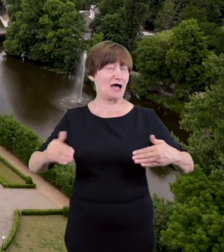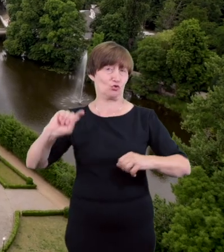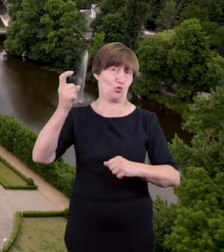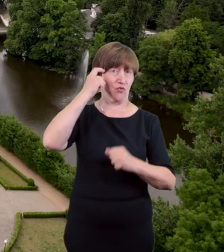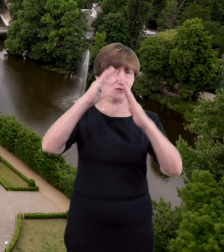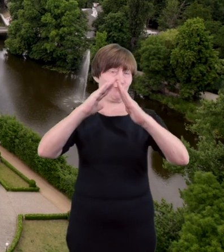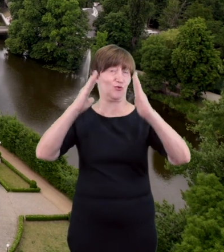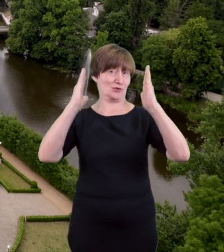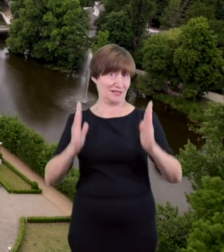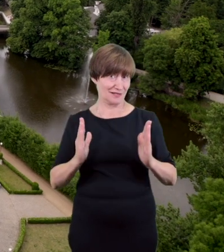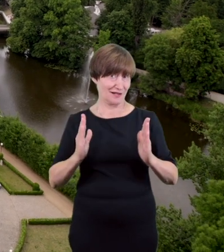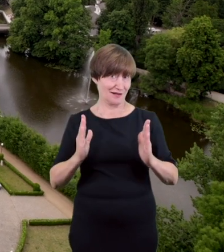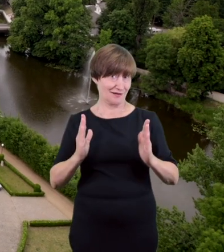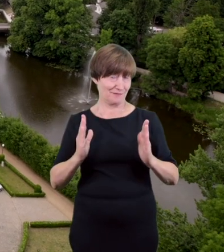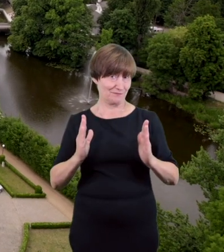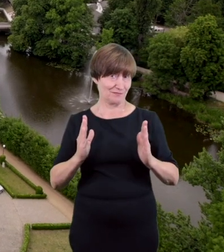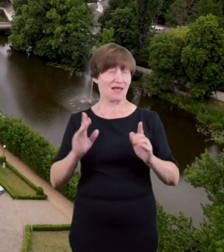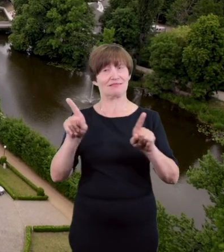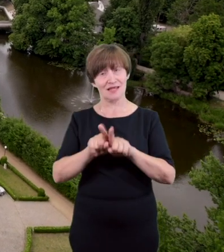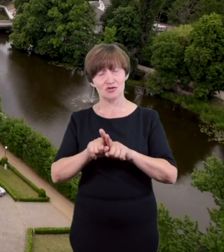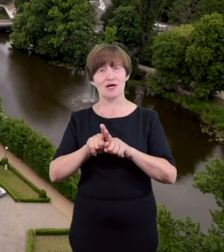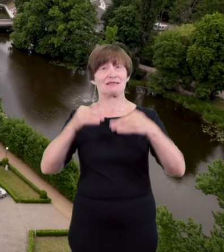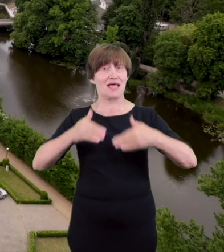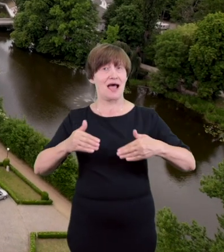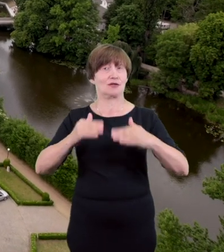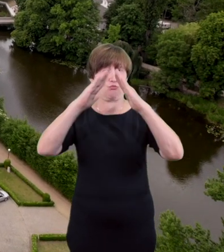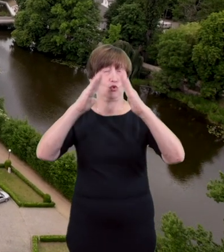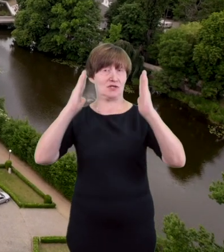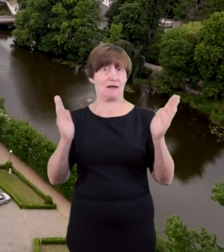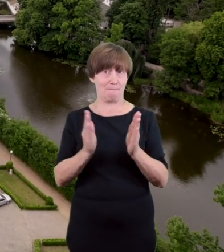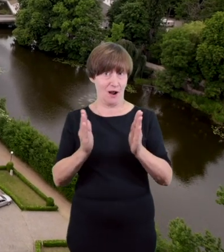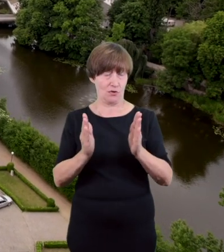problemów przeszkolone personel teatru posłuży państwu pomocą wskaże drogę lub